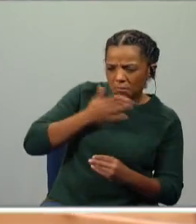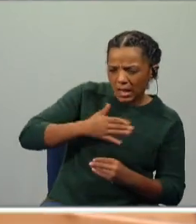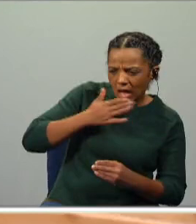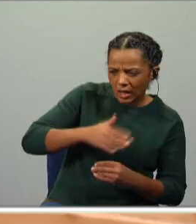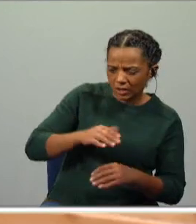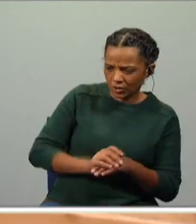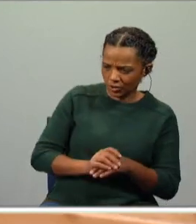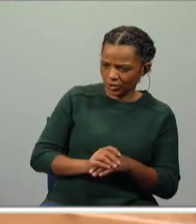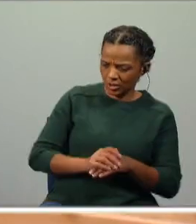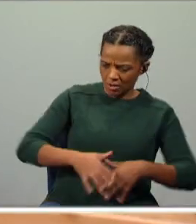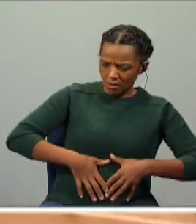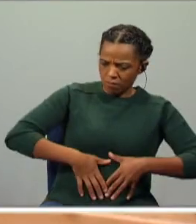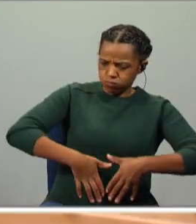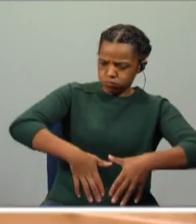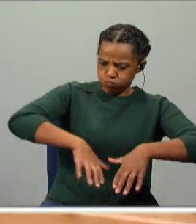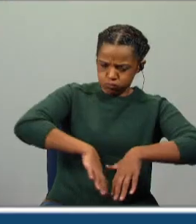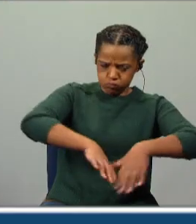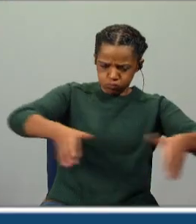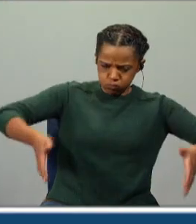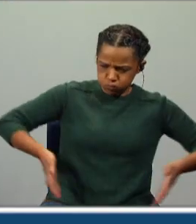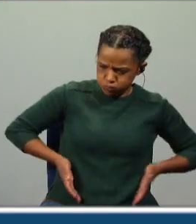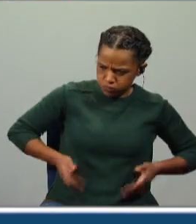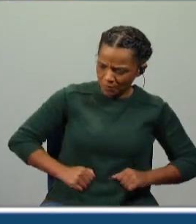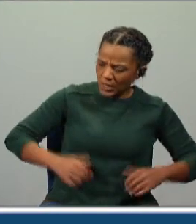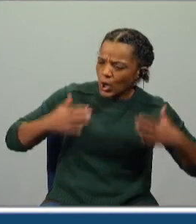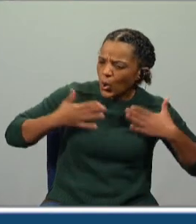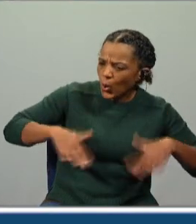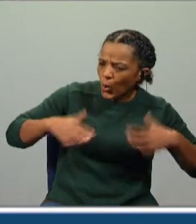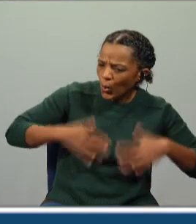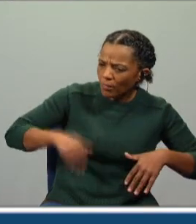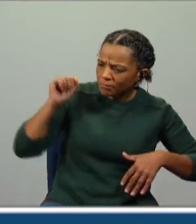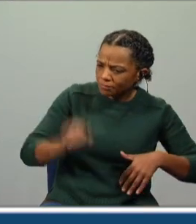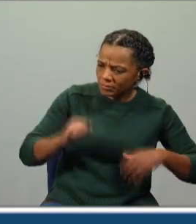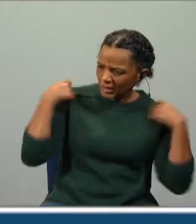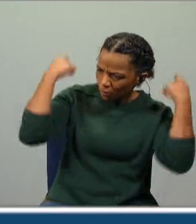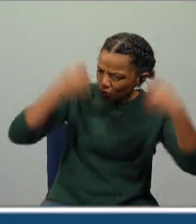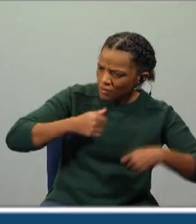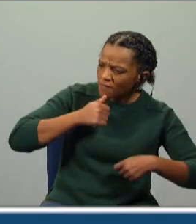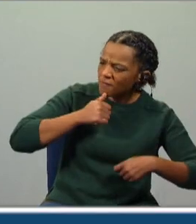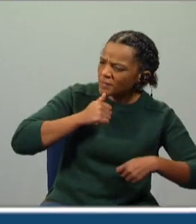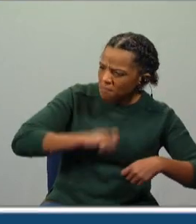uma grande barriga redonda e uma roupa de capuchinho vermelho, respondeu o lobo.